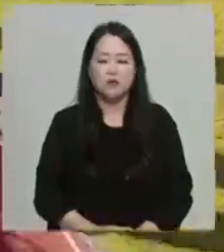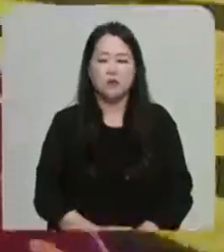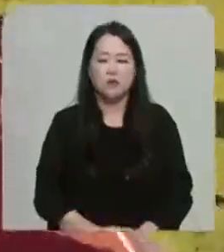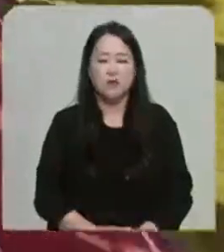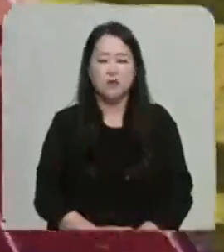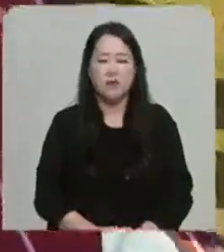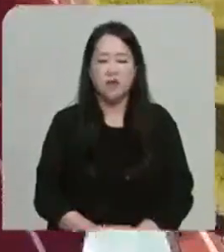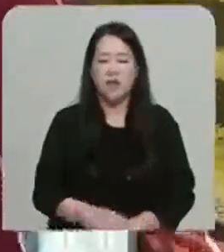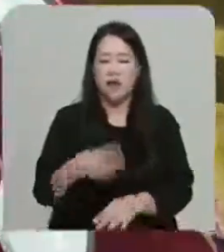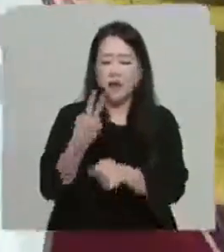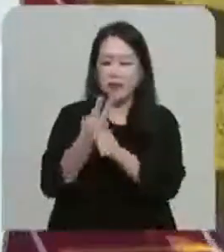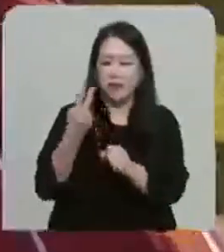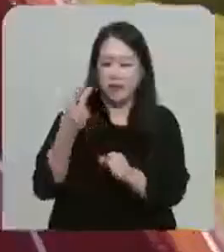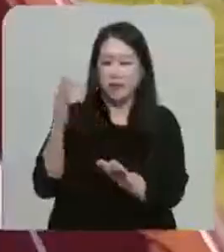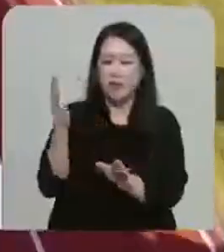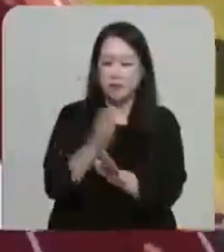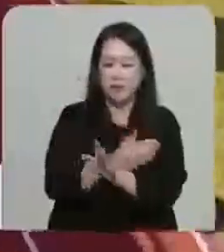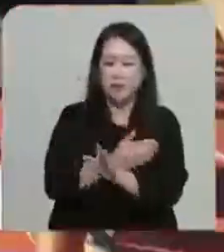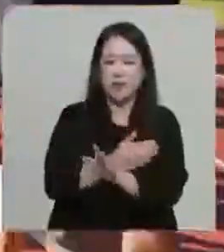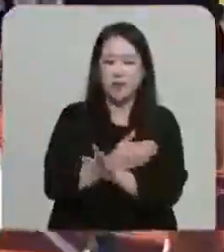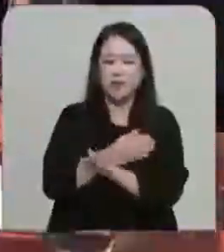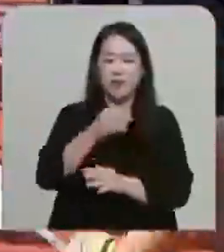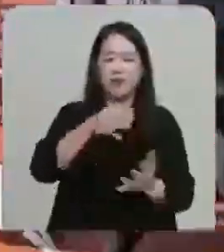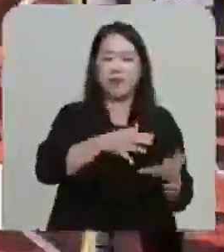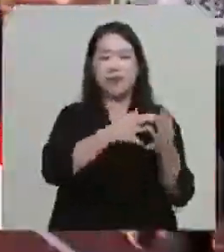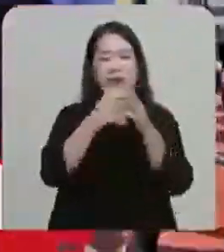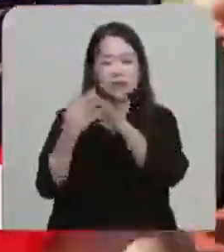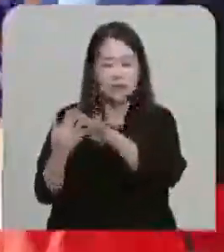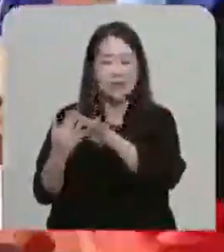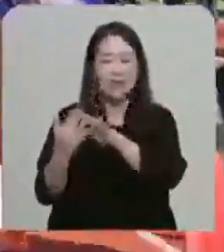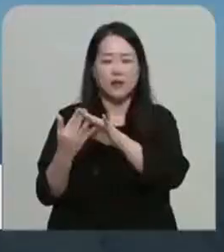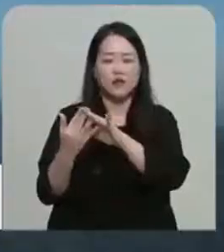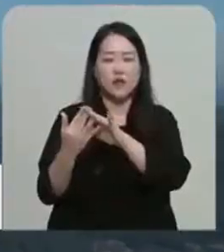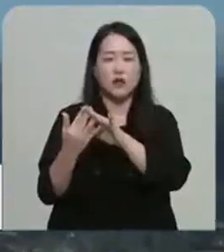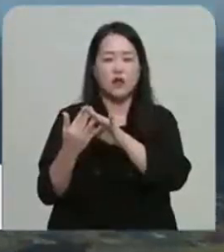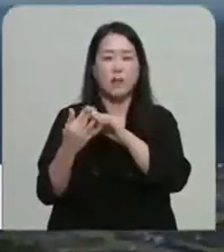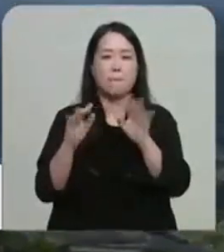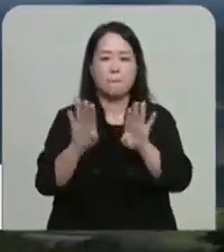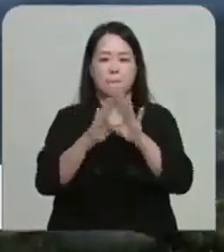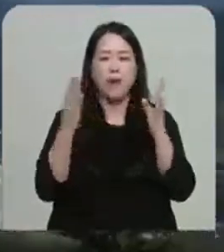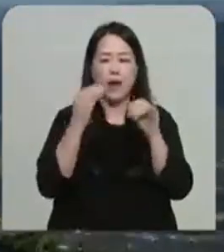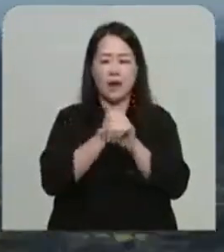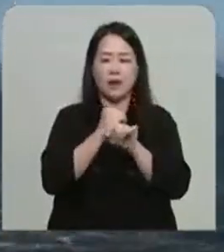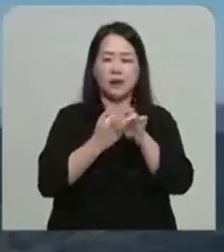2년 전부터 금강 발원지인 장수 뜬봉샘 일대에서 열리는 산악 마라톤 대회입니다.